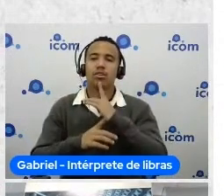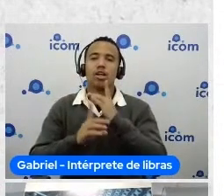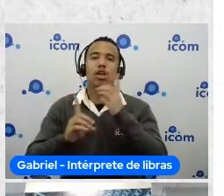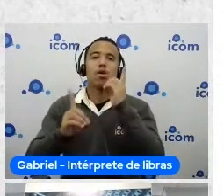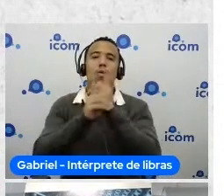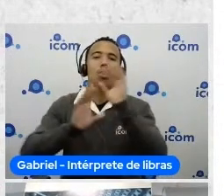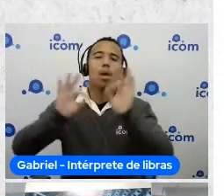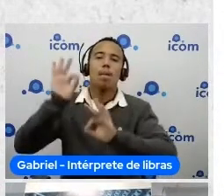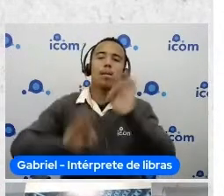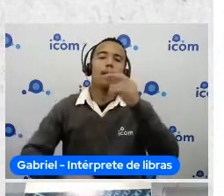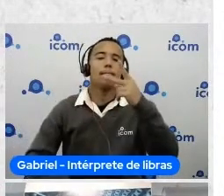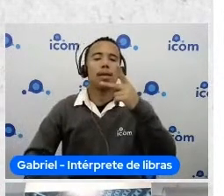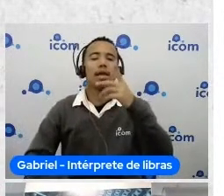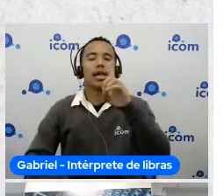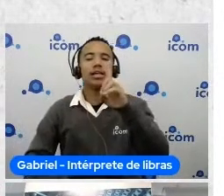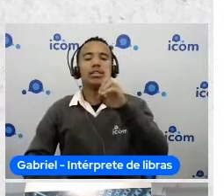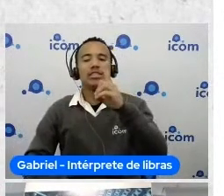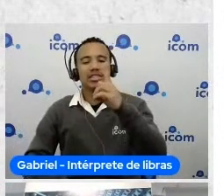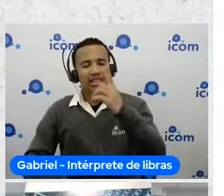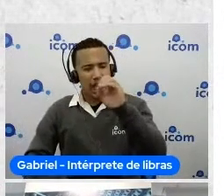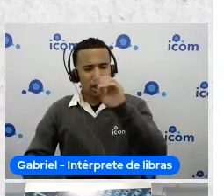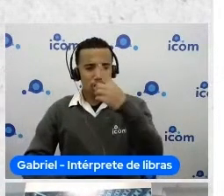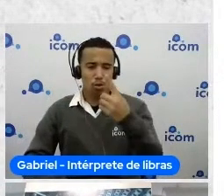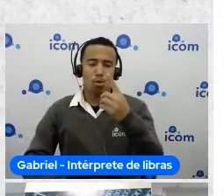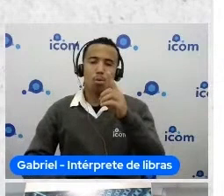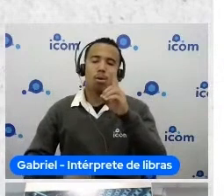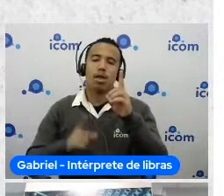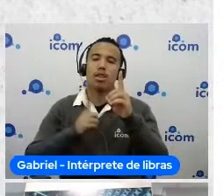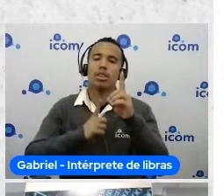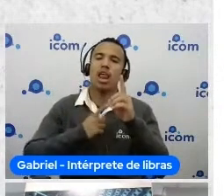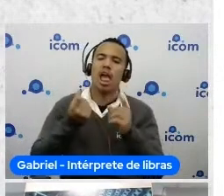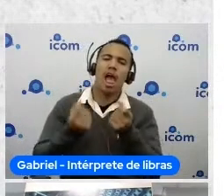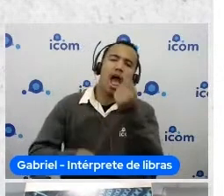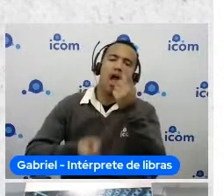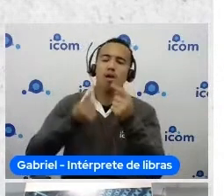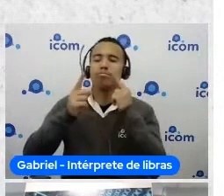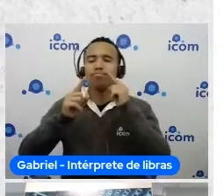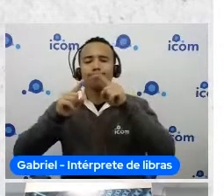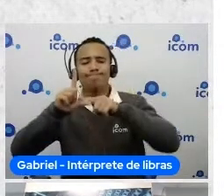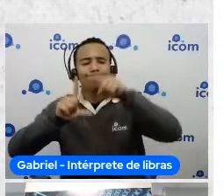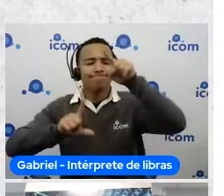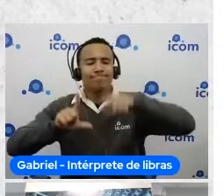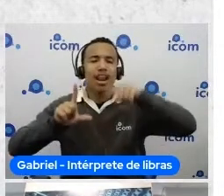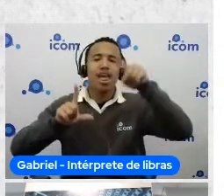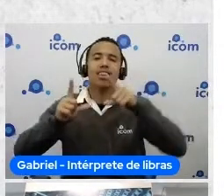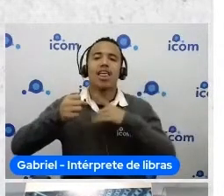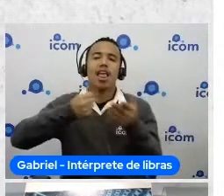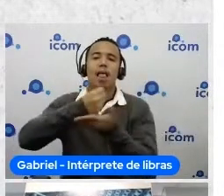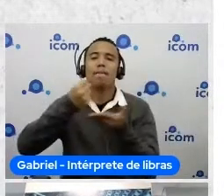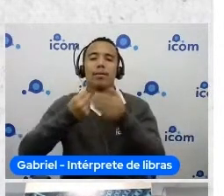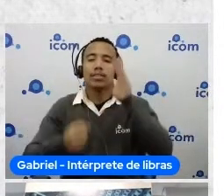Projeto P101, onde temos alguns pilares que são a base desse projeto, sendo o principal o Pilar